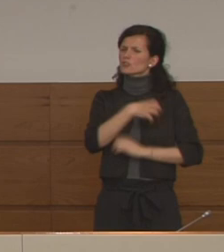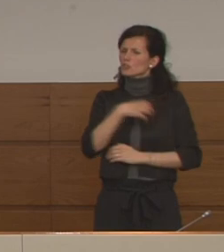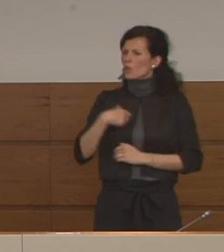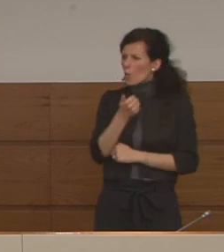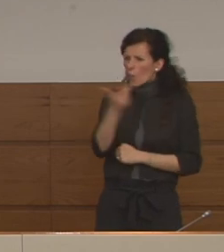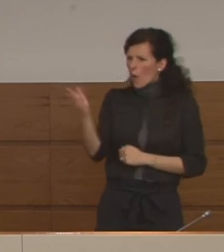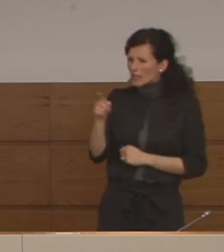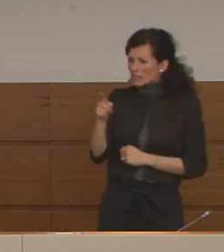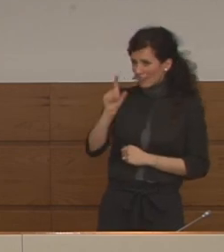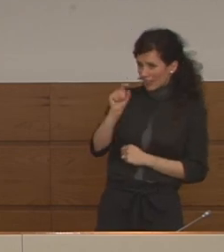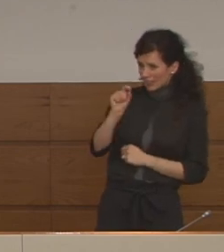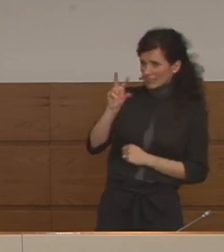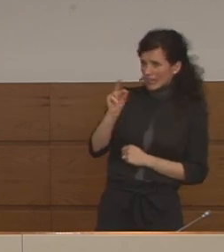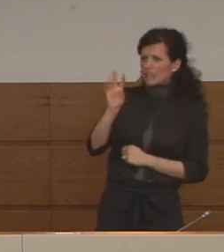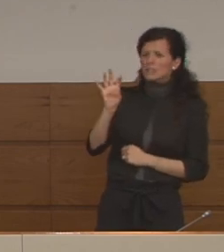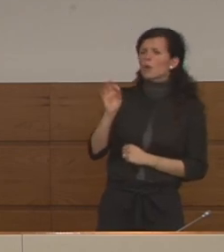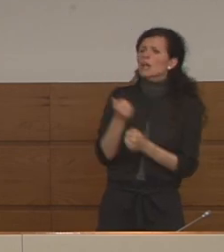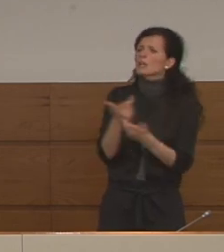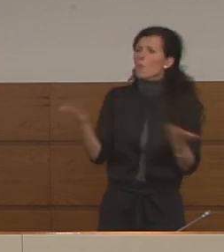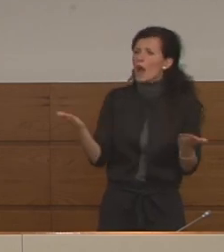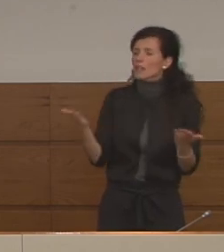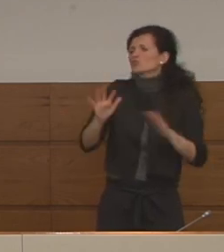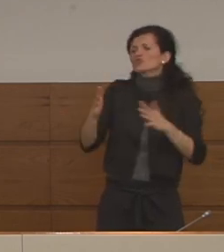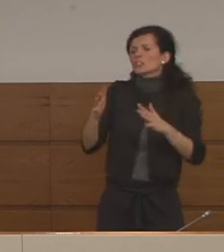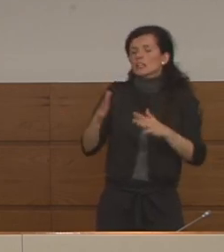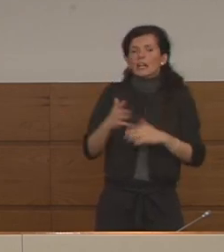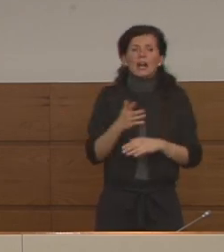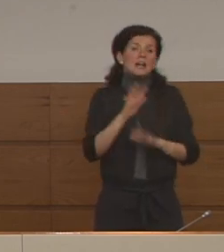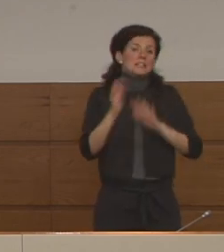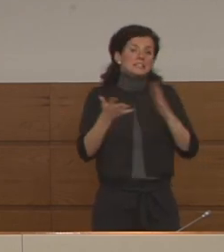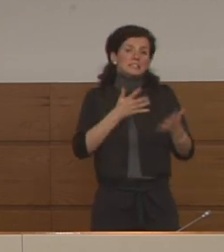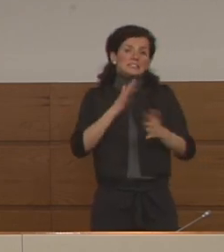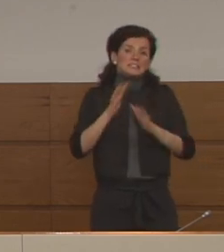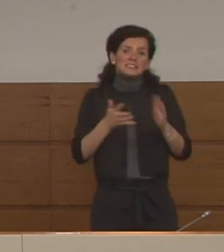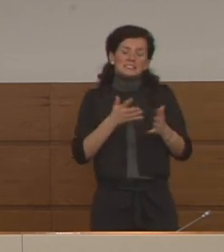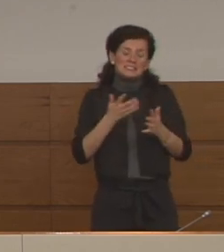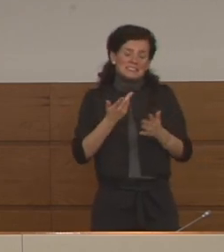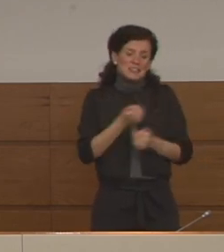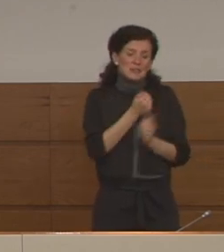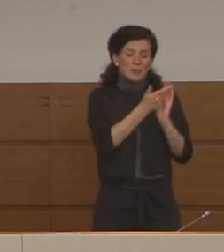Venti trenta quaranta? Quanti siete circa? A geometria variabile. Dipende.